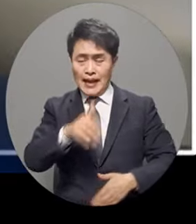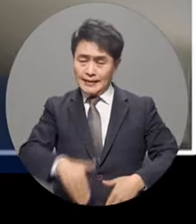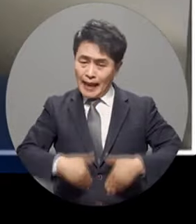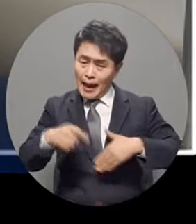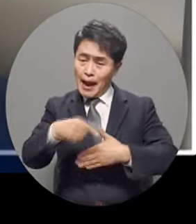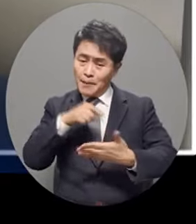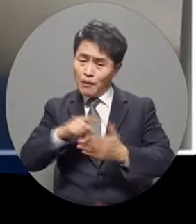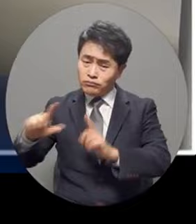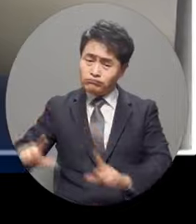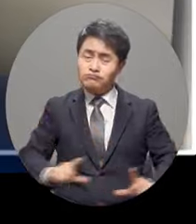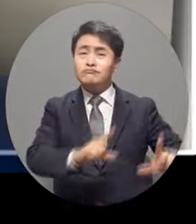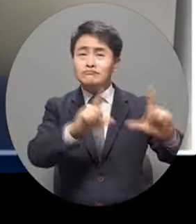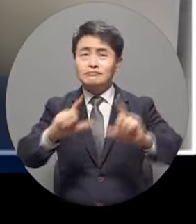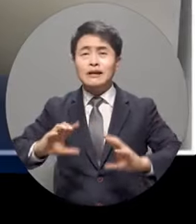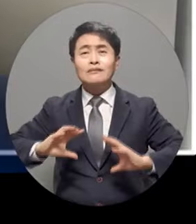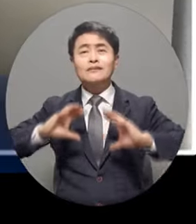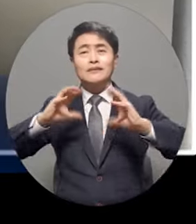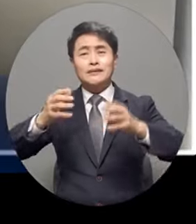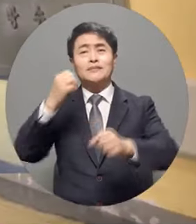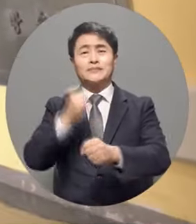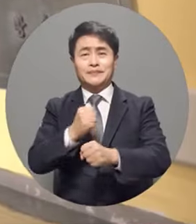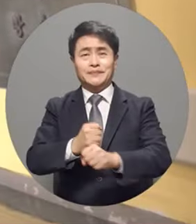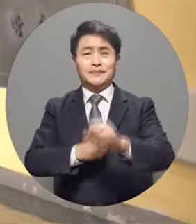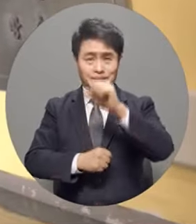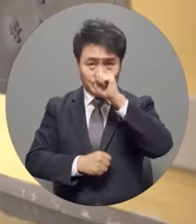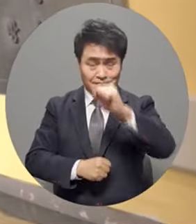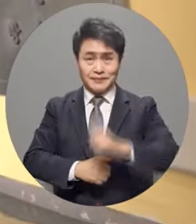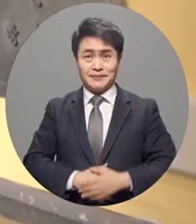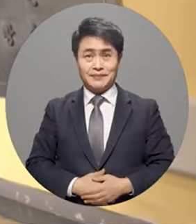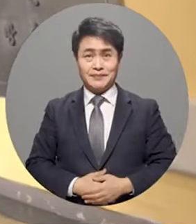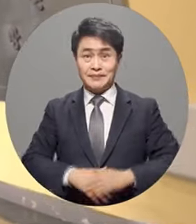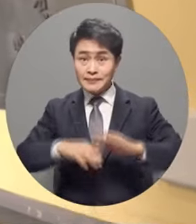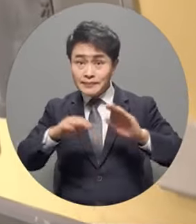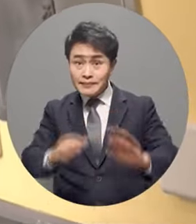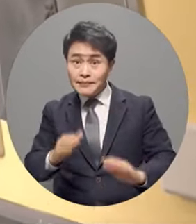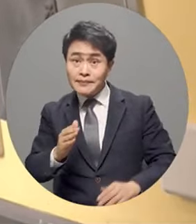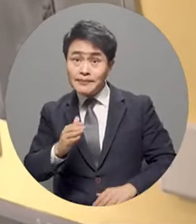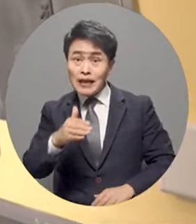따뜻한 마음으로 살 수 있는 그런 세상이었으면 좋겠어요.